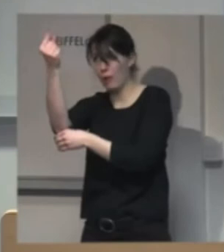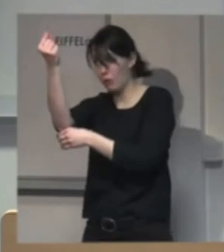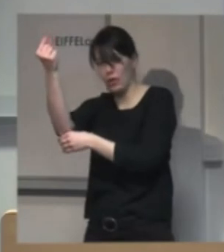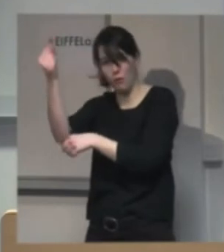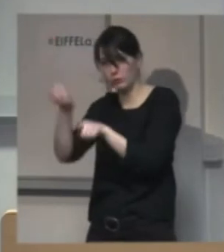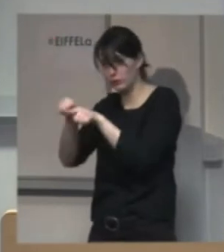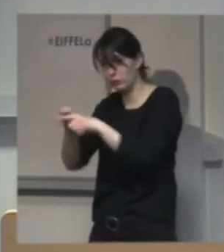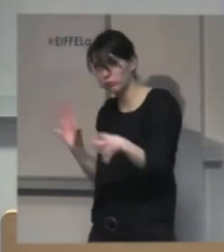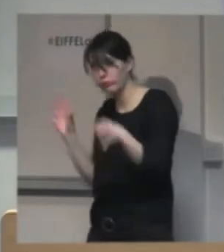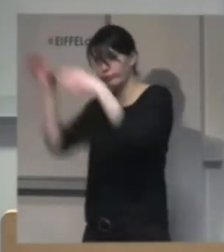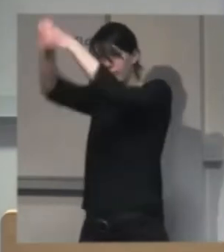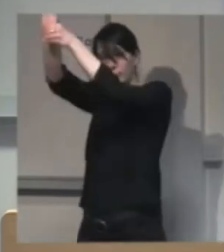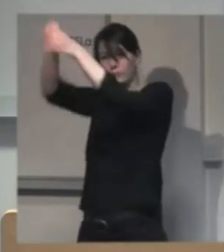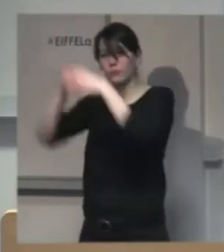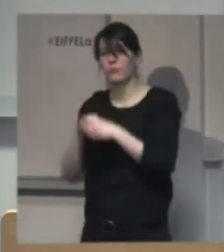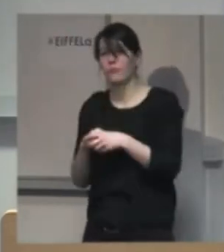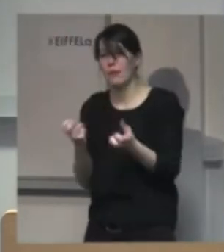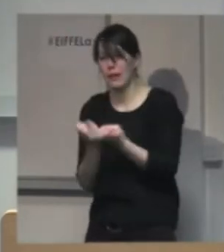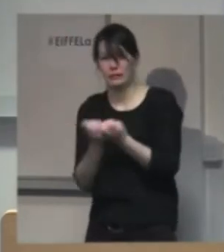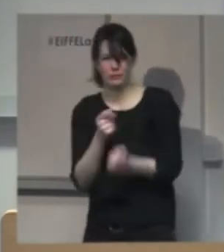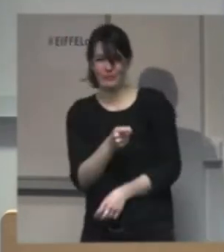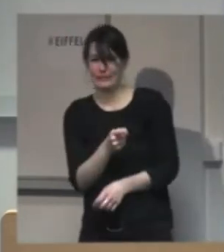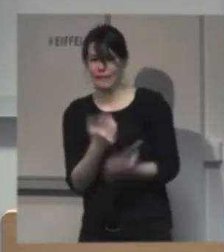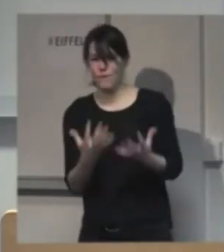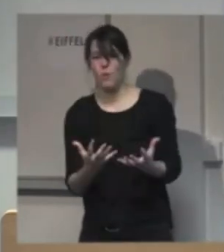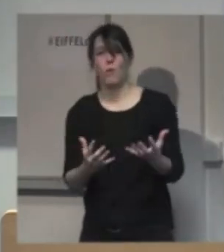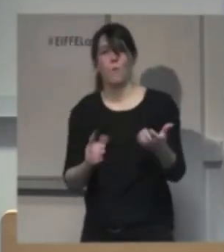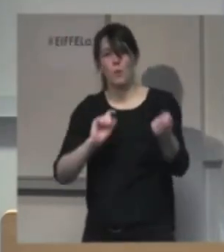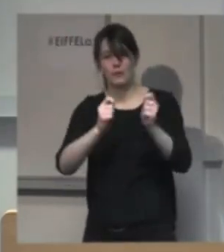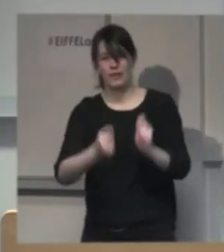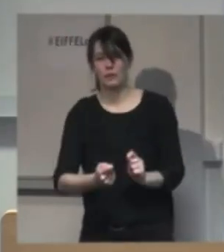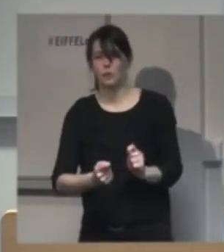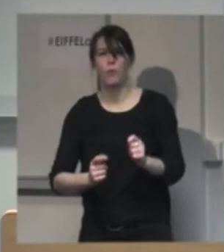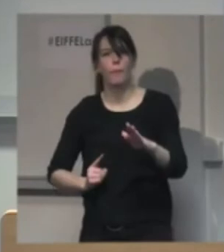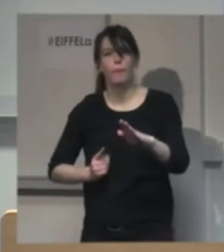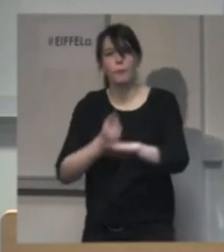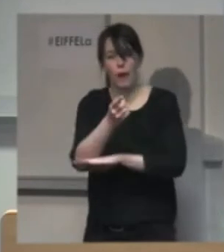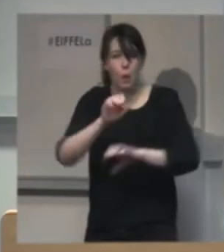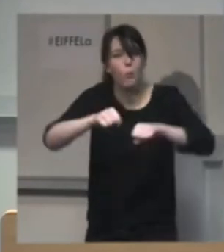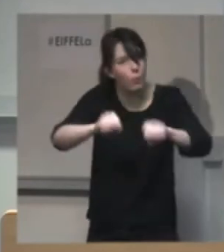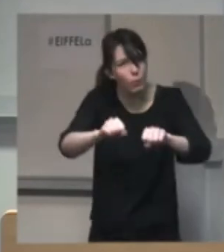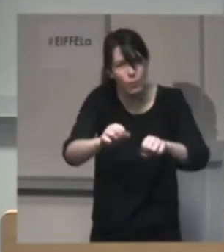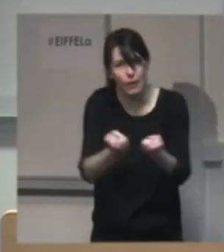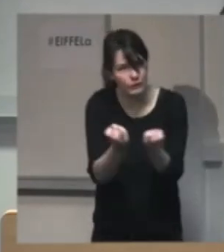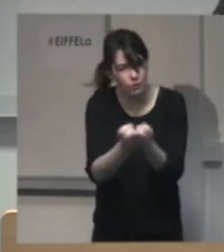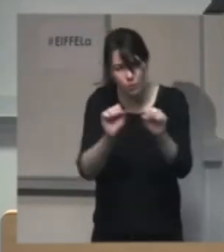Mais ça veut dire que si on veut faire une modification pérenne, c'est libre, on peut le faire, mais si on veut le faire de manière pérenne,